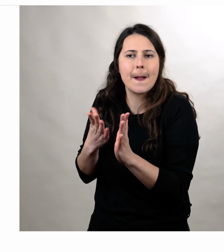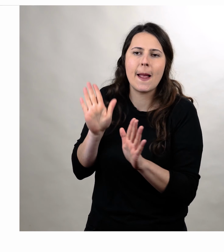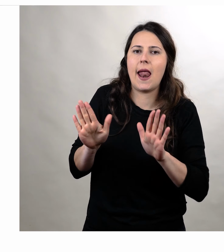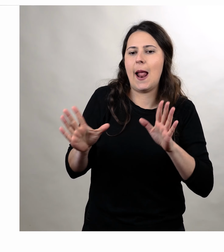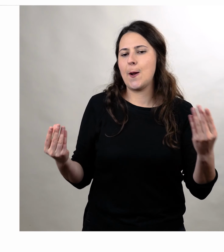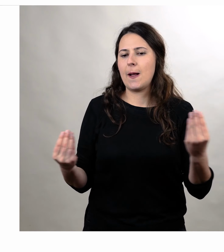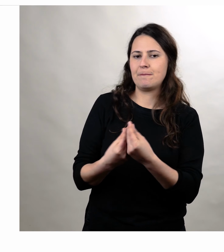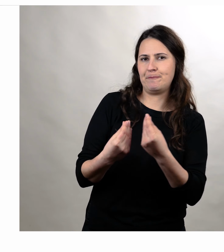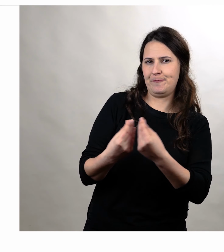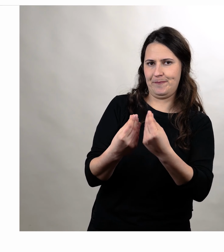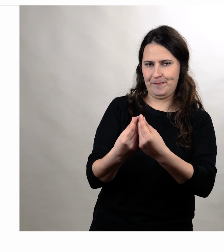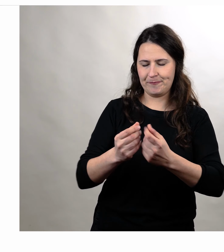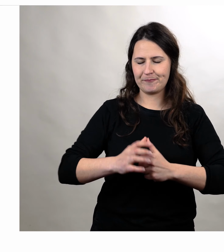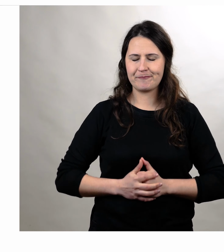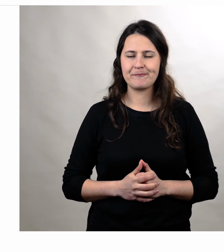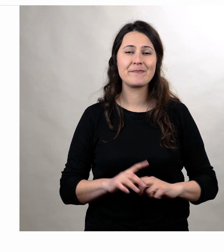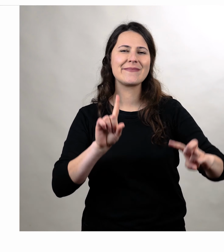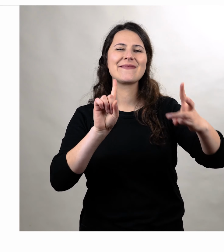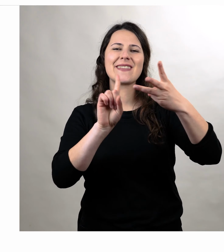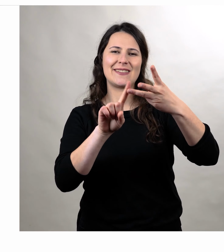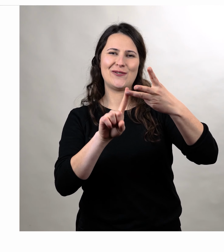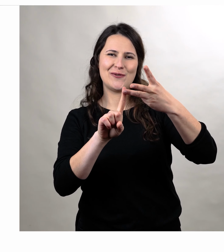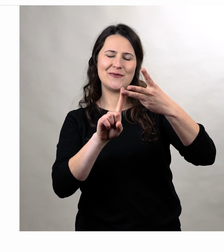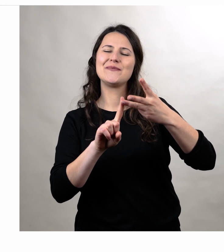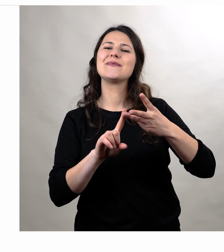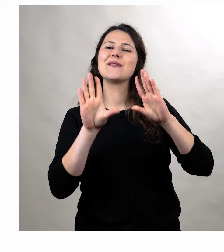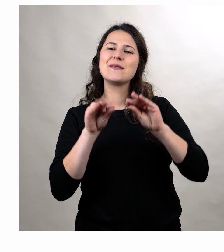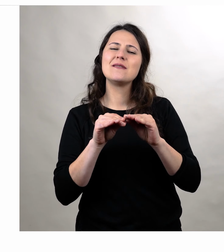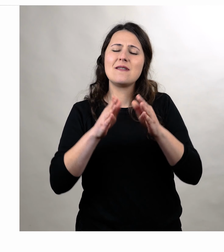Διάσχιση φαραγγιού με κανό